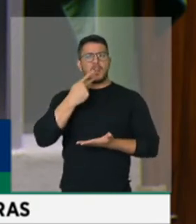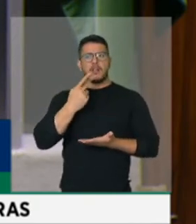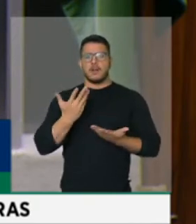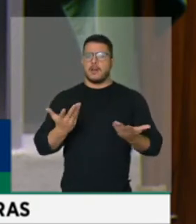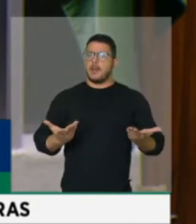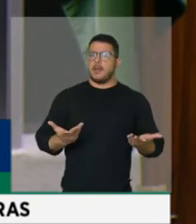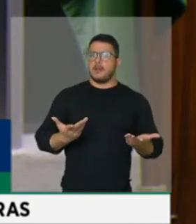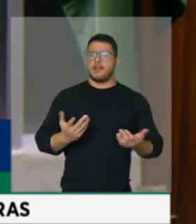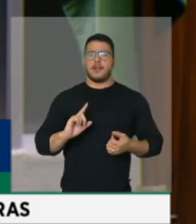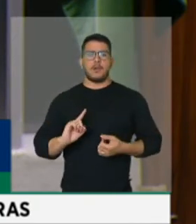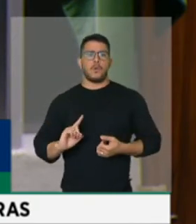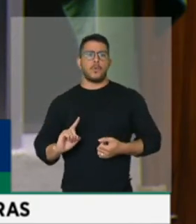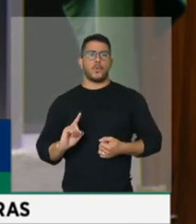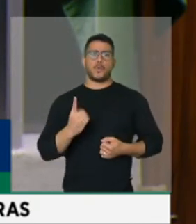SINCERAMENTE, NÃO ENTENDI A